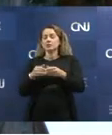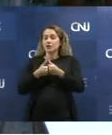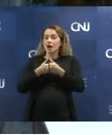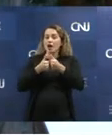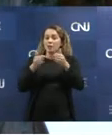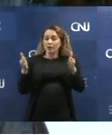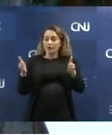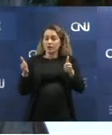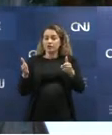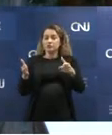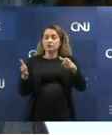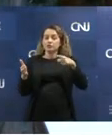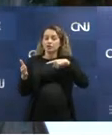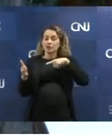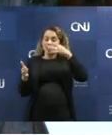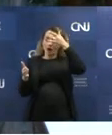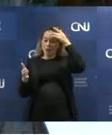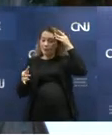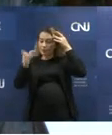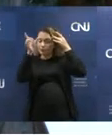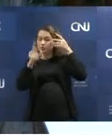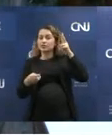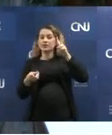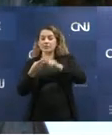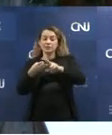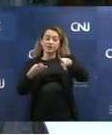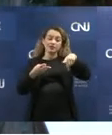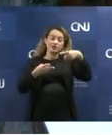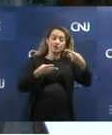estava preso em outro estado da federação por outro crime, o que demandou